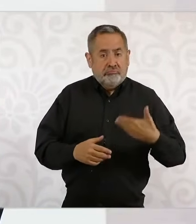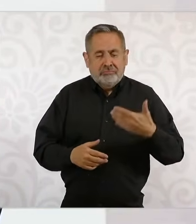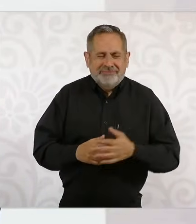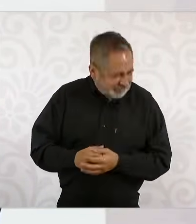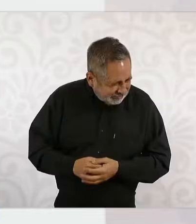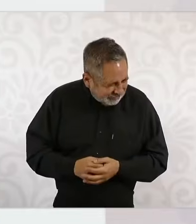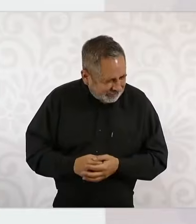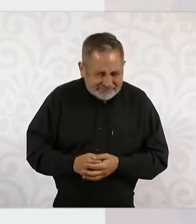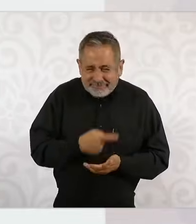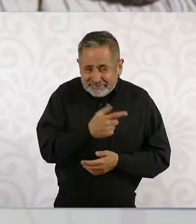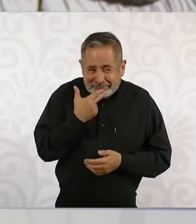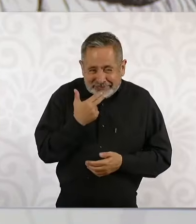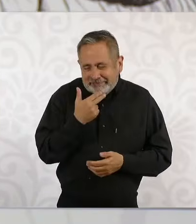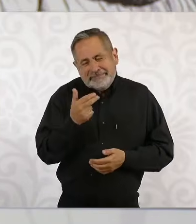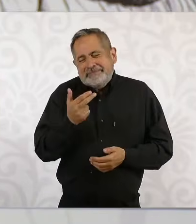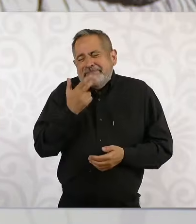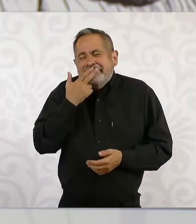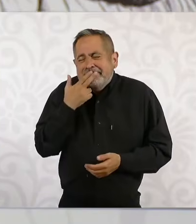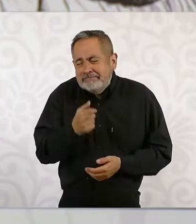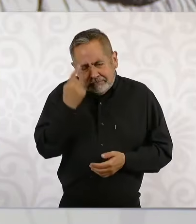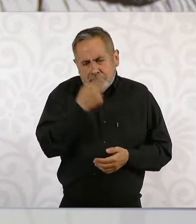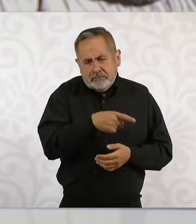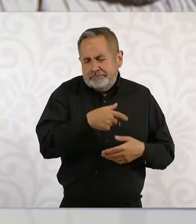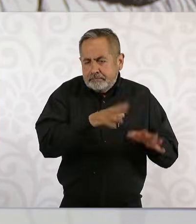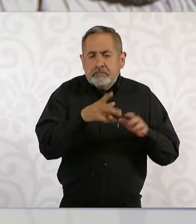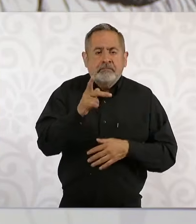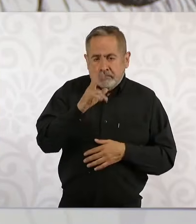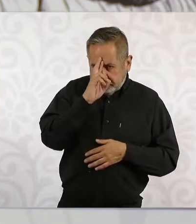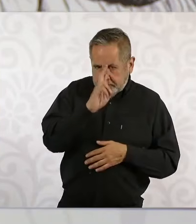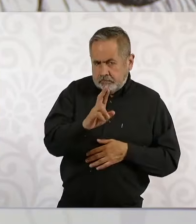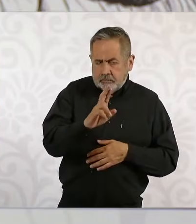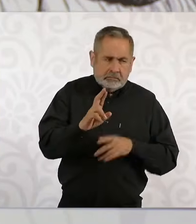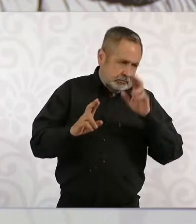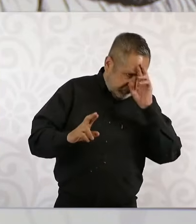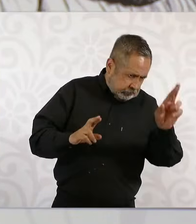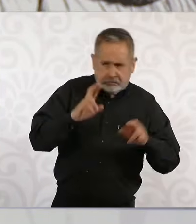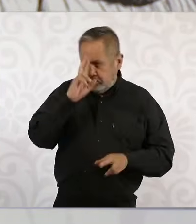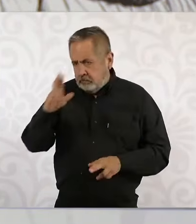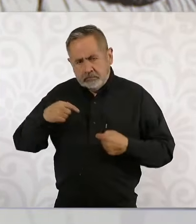una elección en nuestro país, pero pedimos siempre respeto, igual que ellos piden respeto. Entonces,